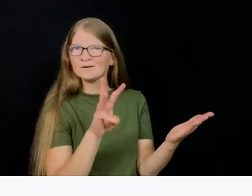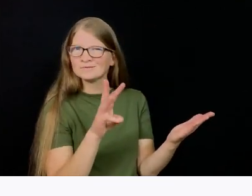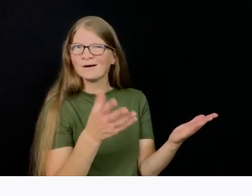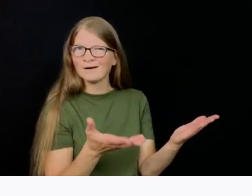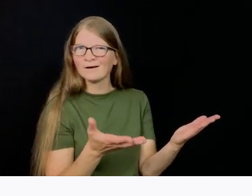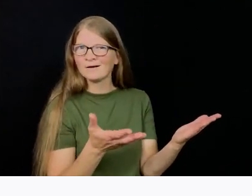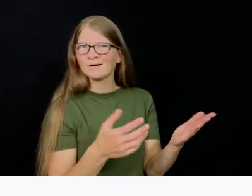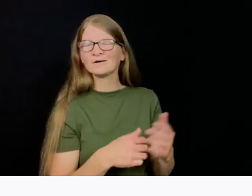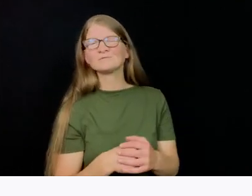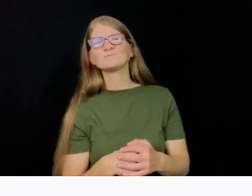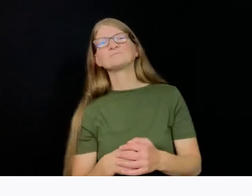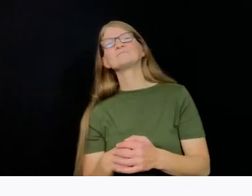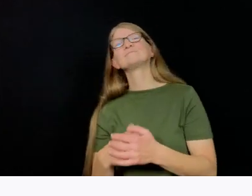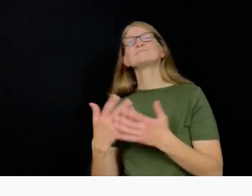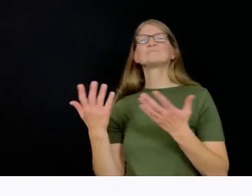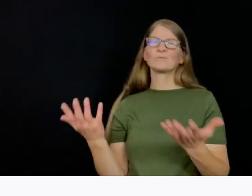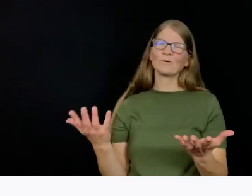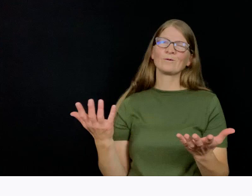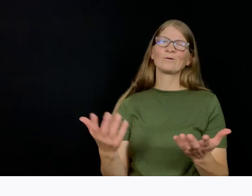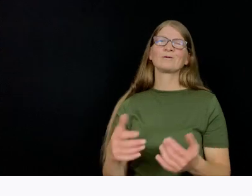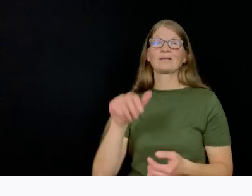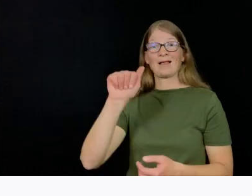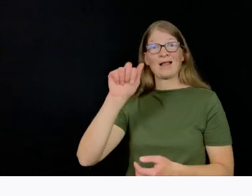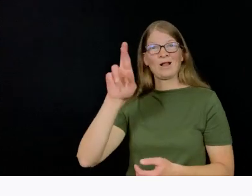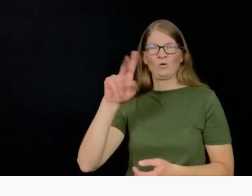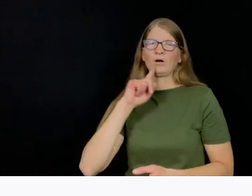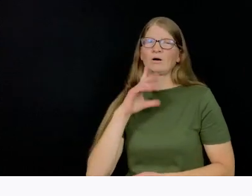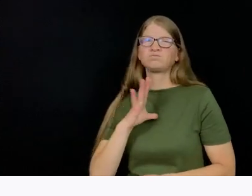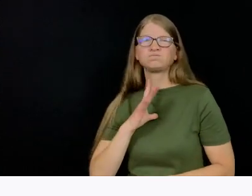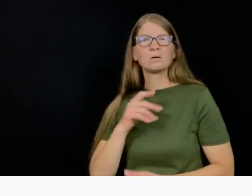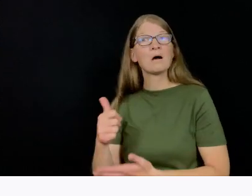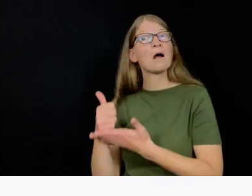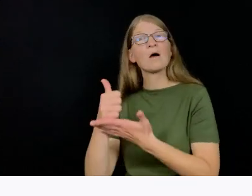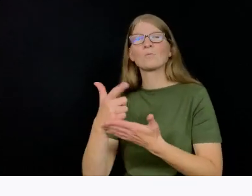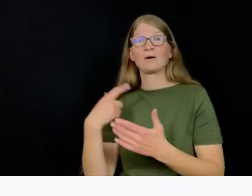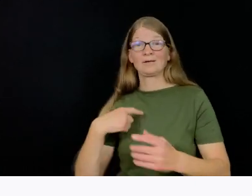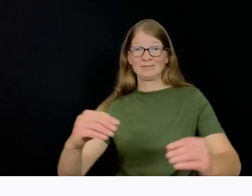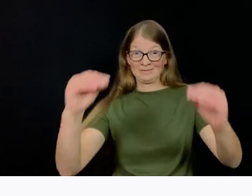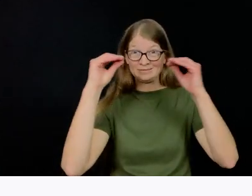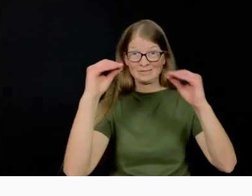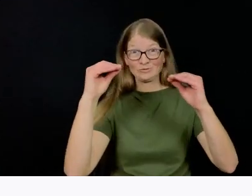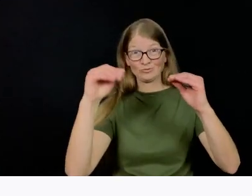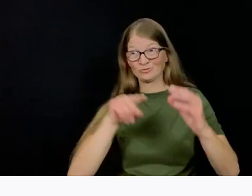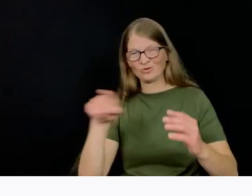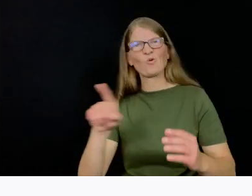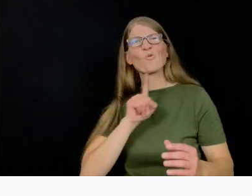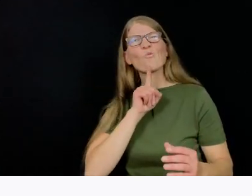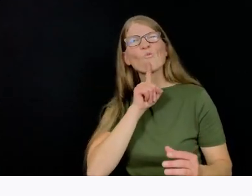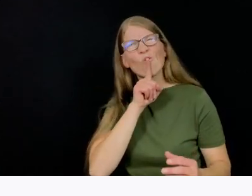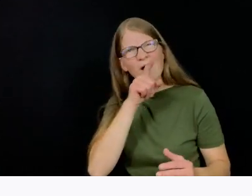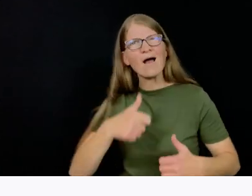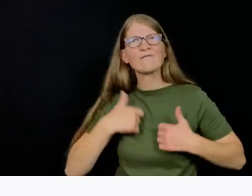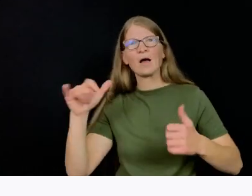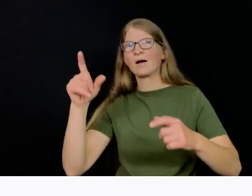مع الواقع المعزز، يمكننا إدخاله في الحياة الواقعية والتلاعب به مرحباً، ماذا يوجد بالداخل؟